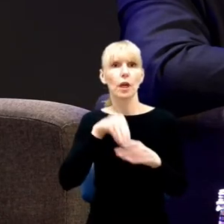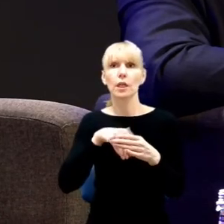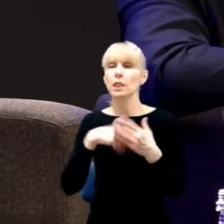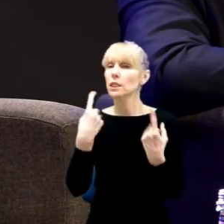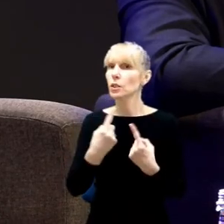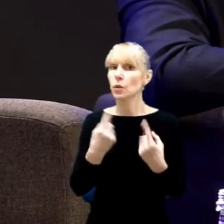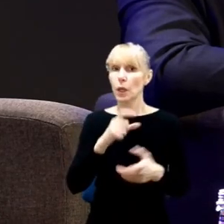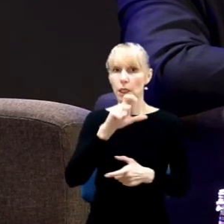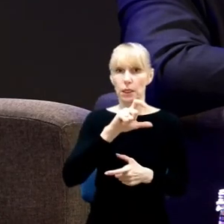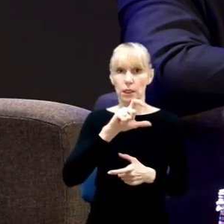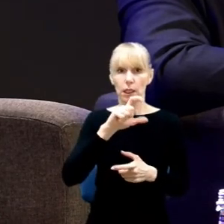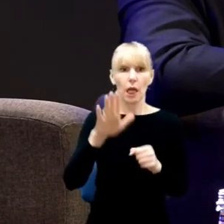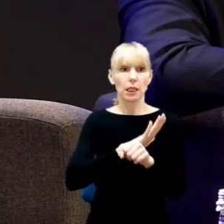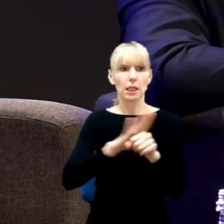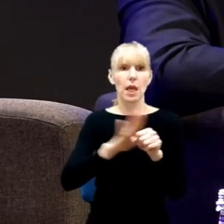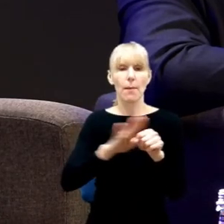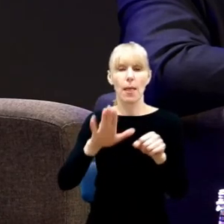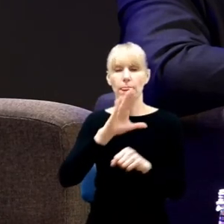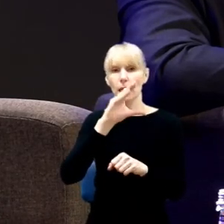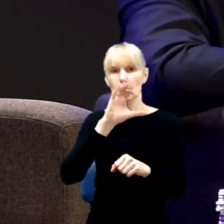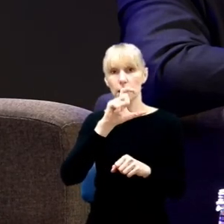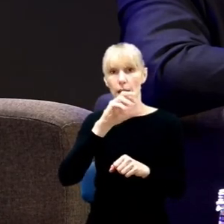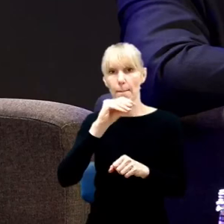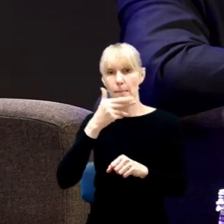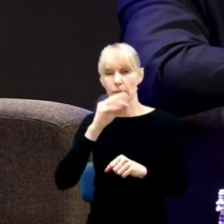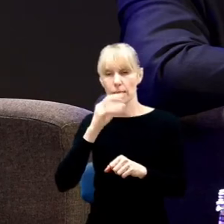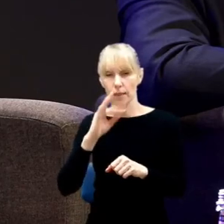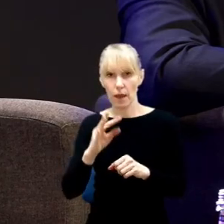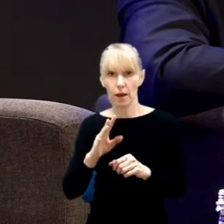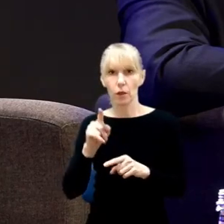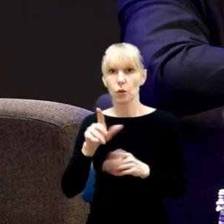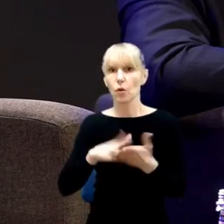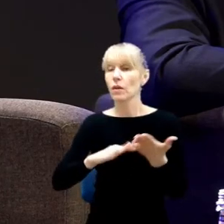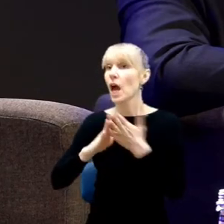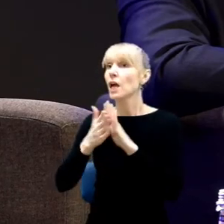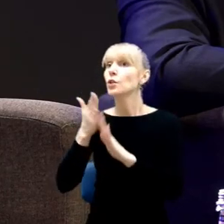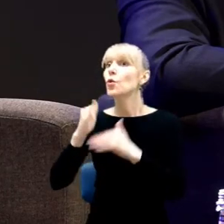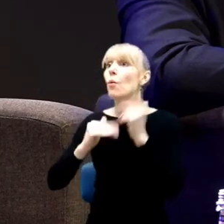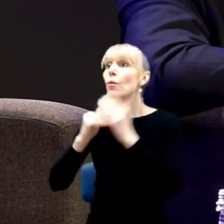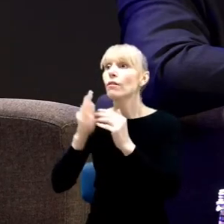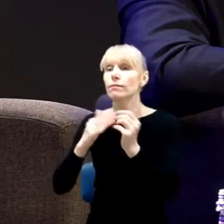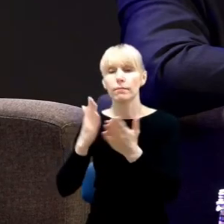się dzieje na tym rynku materiałów budowlanych. Natomiast odpowiedź jest bardzo prosta, w deweloperce są zmiany